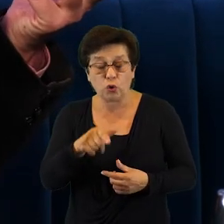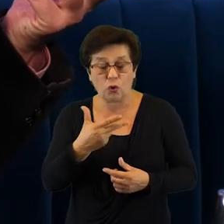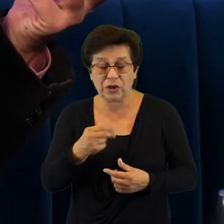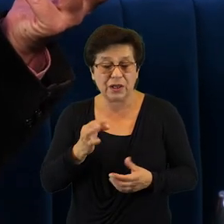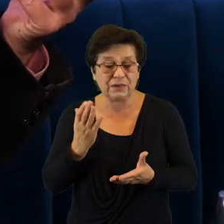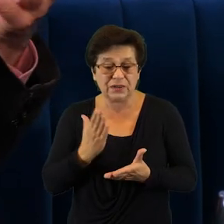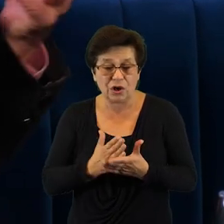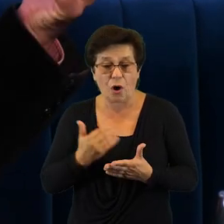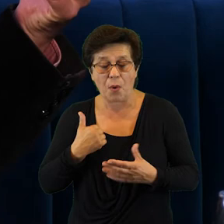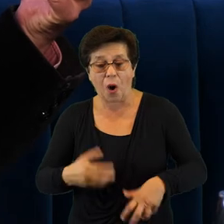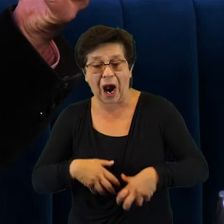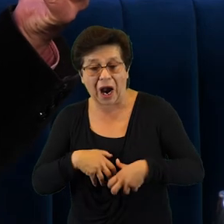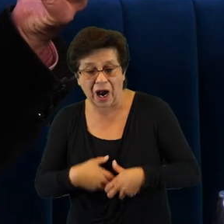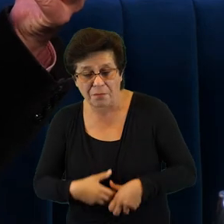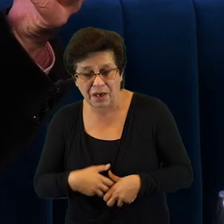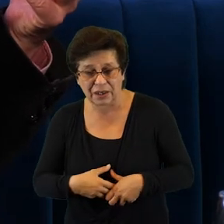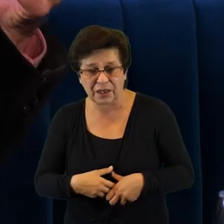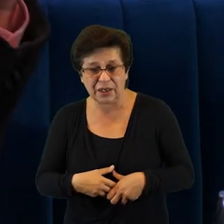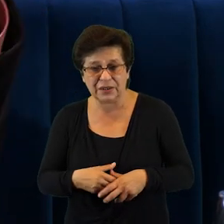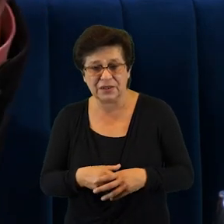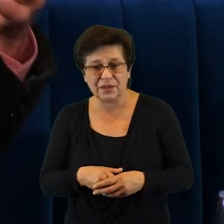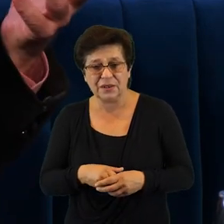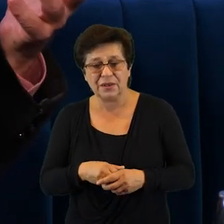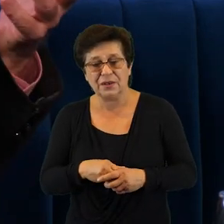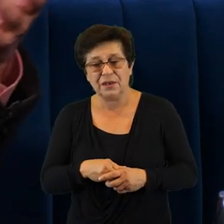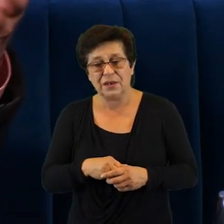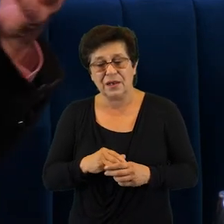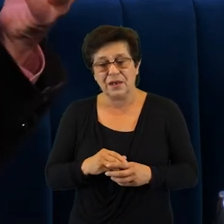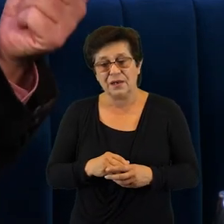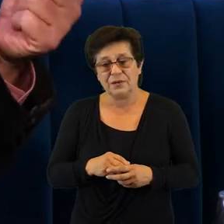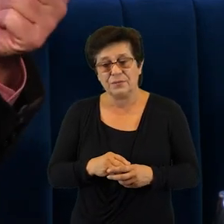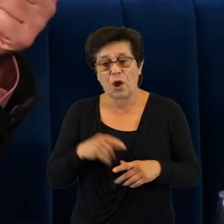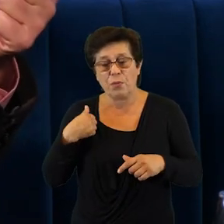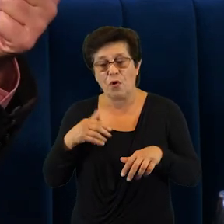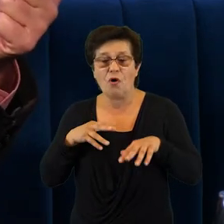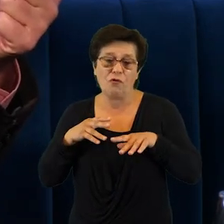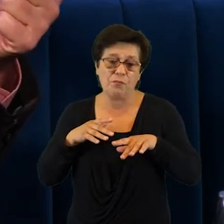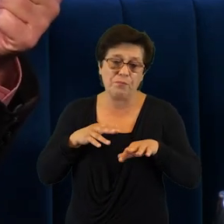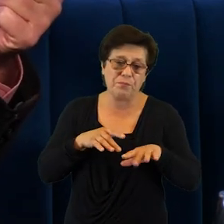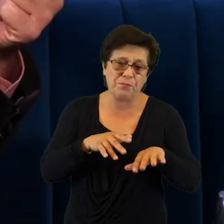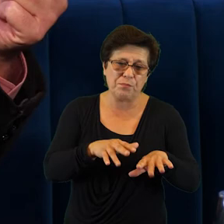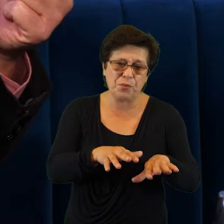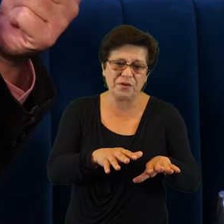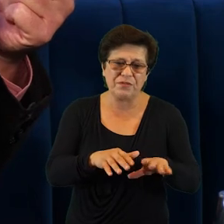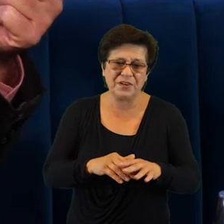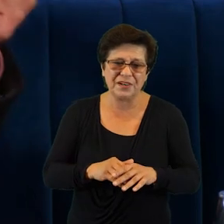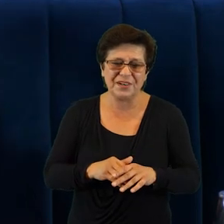nie tylko te wypływy kulturowe przez na przykład właśnie, bo jeszcze mi się chce przypomnieć